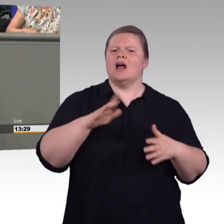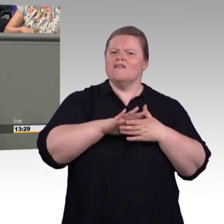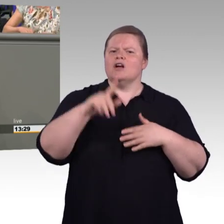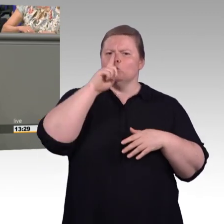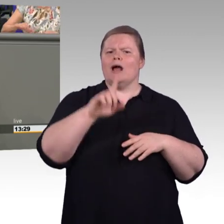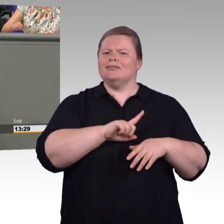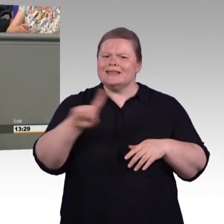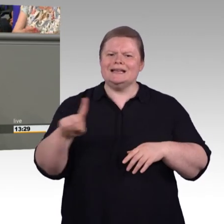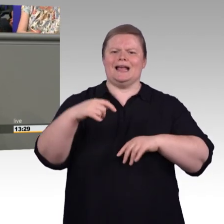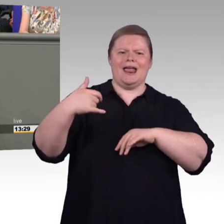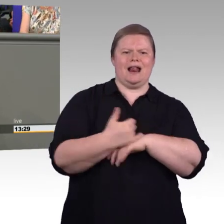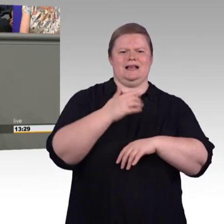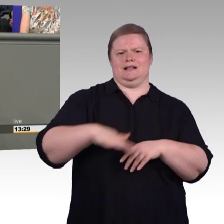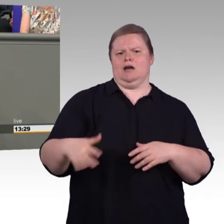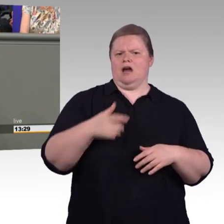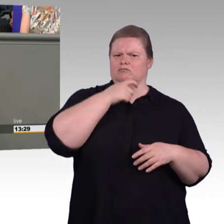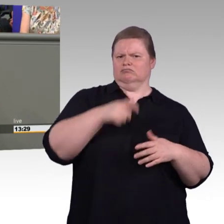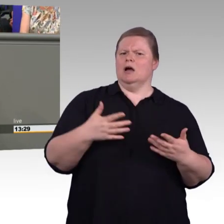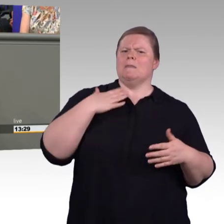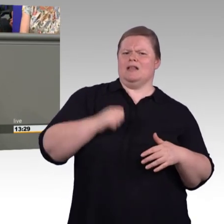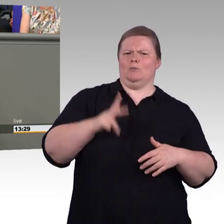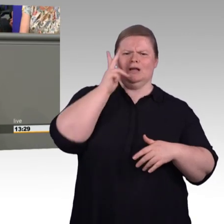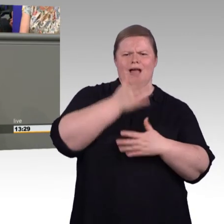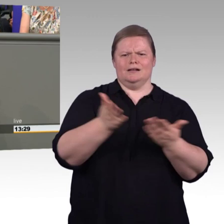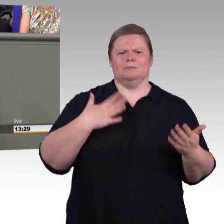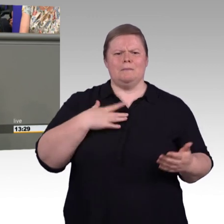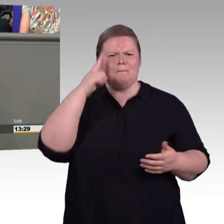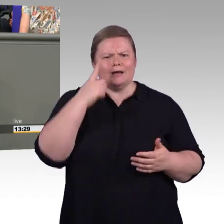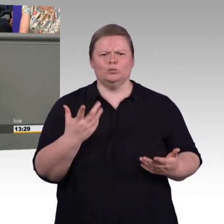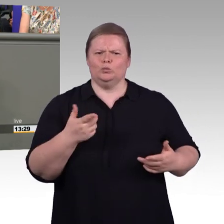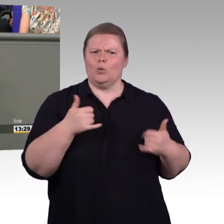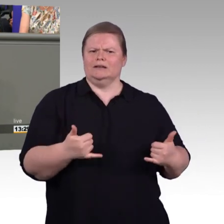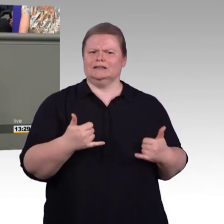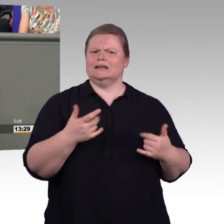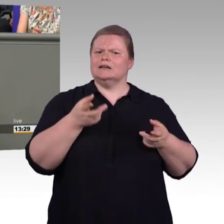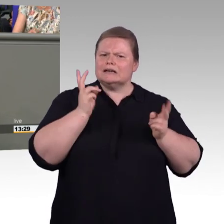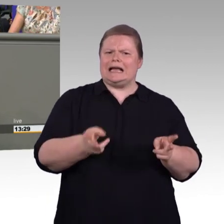wenn wir Artikel 6 anfassen, ist doch die Frage was soll sich konkret ändern?